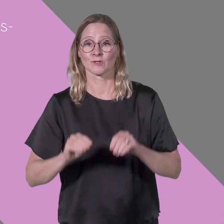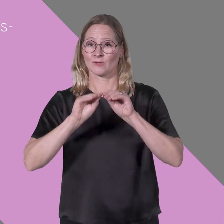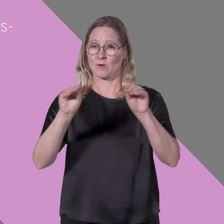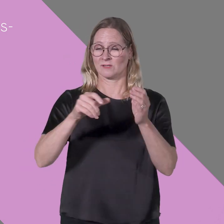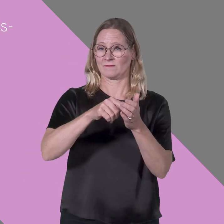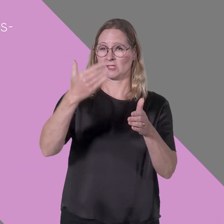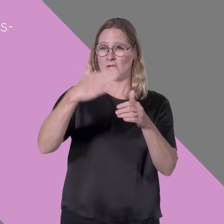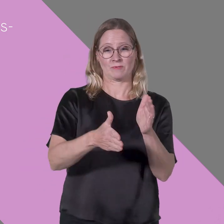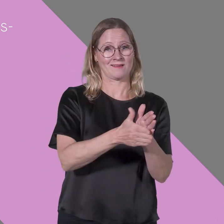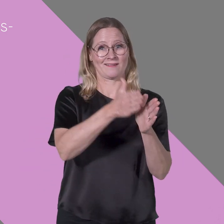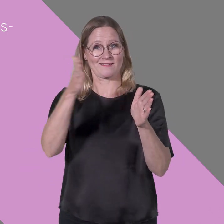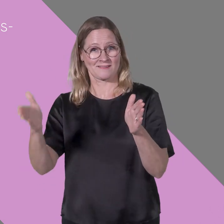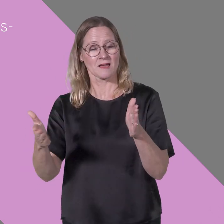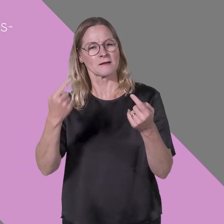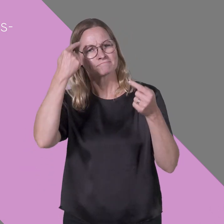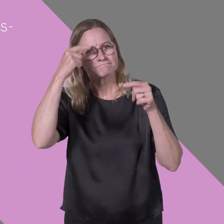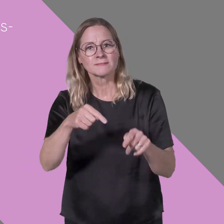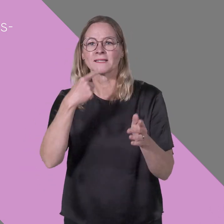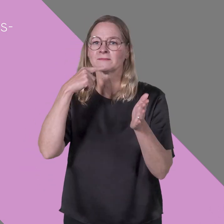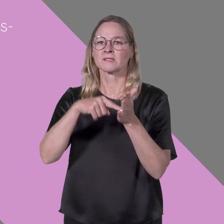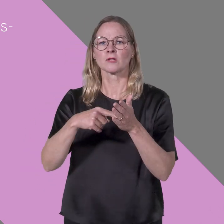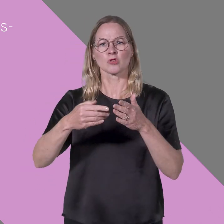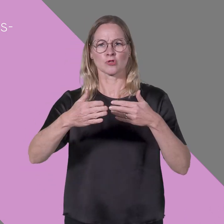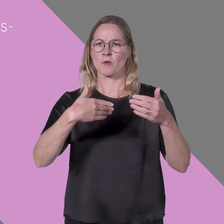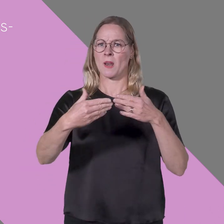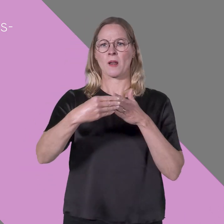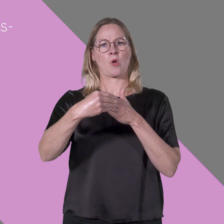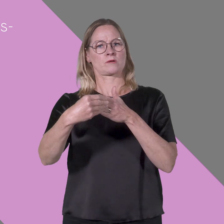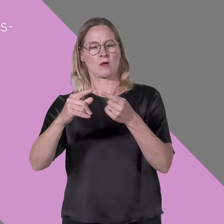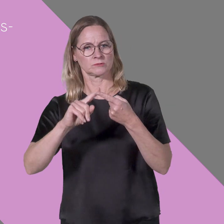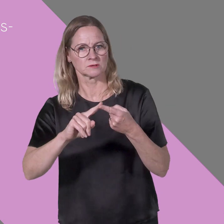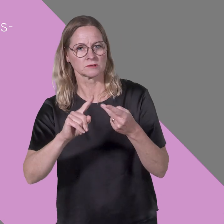Koulutusviikonlopun aikana käydään läpi muun muassa toiminnanohjausta, -